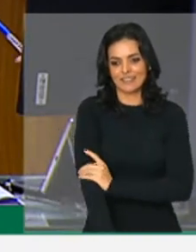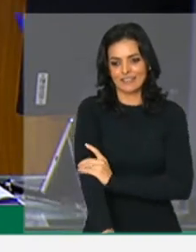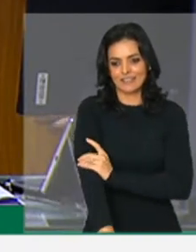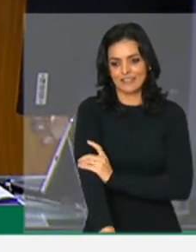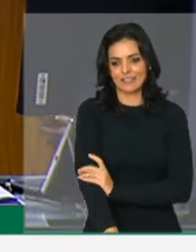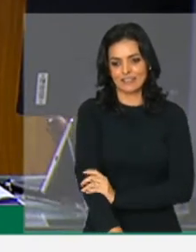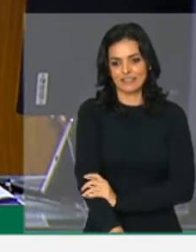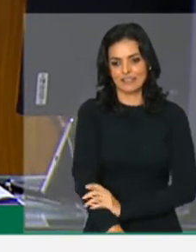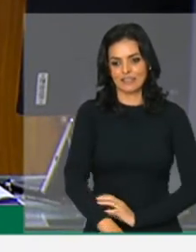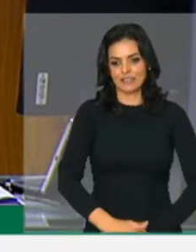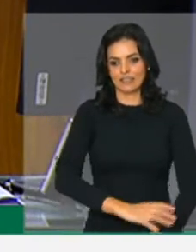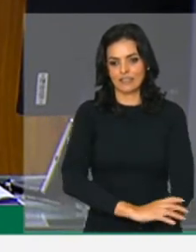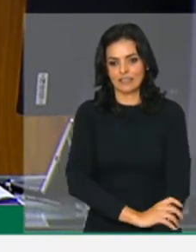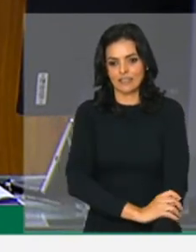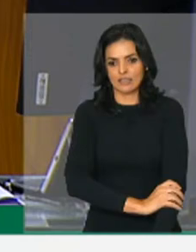3. DESTAQUE COM VISTAS É REJEIÇÃO DO PARÁGRAFO